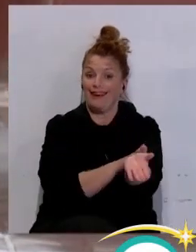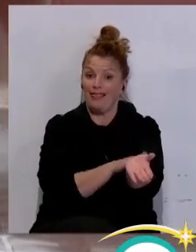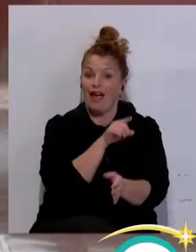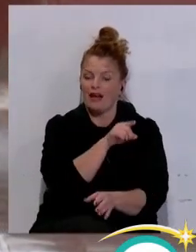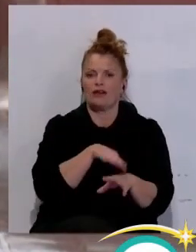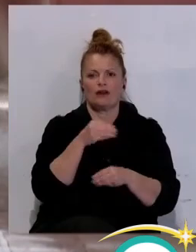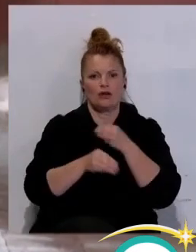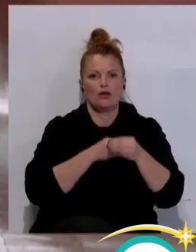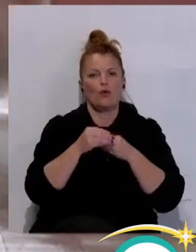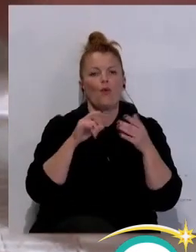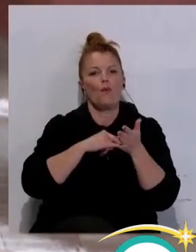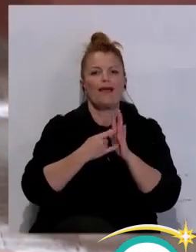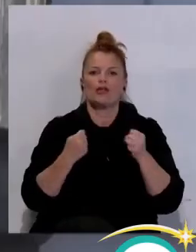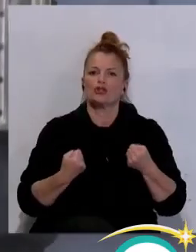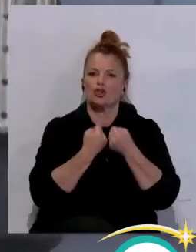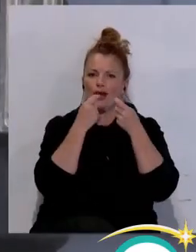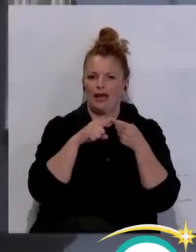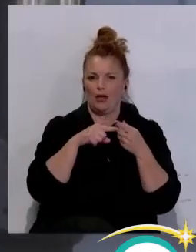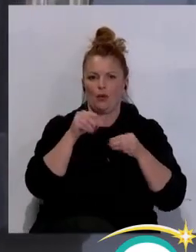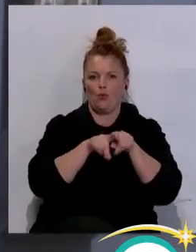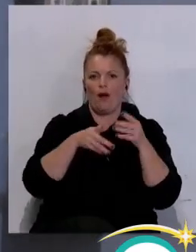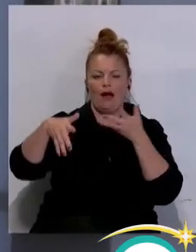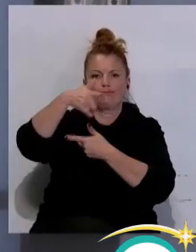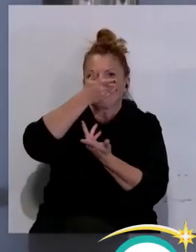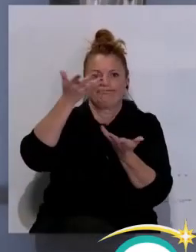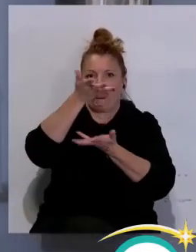bombo a un plan de choque que se encuentra en un limbo los populares defienden que pese a